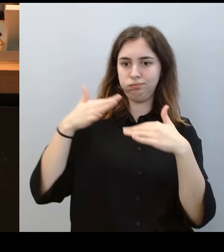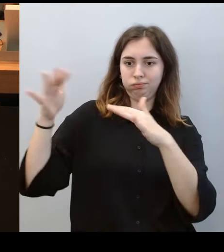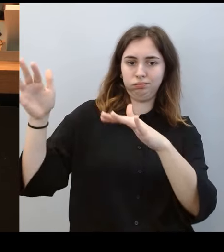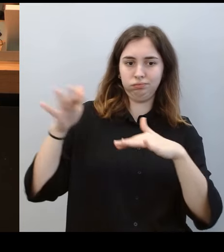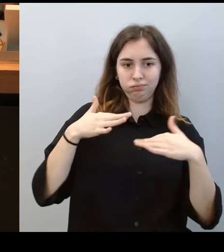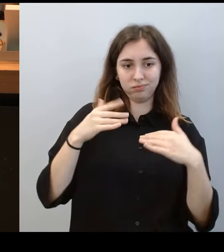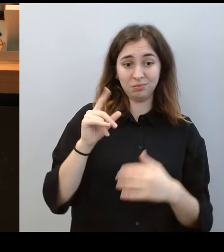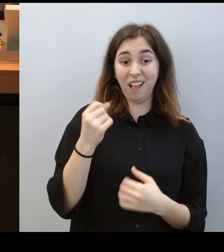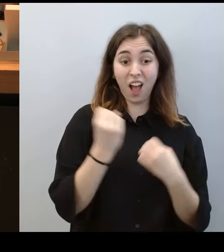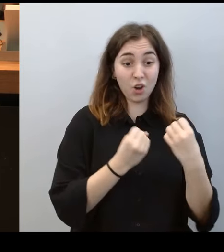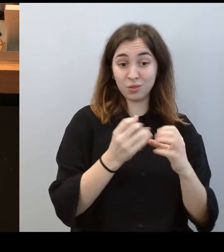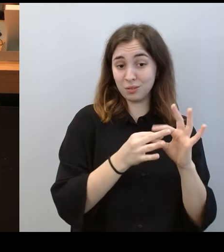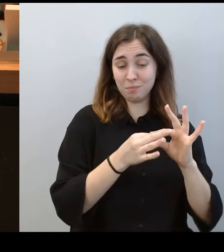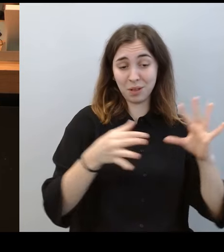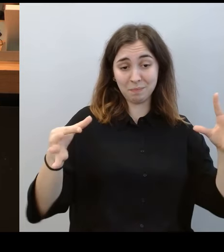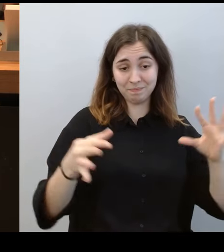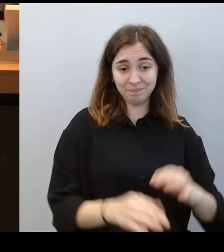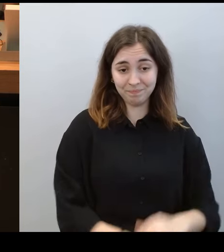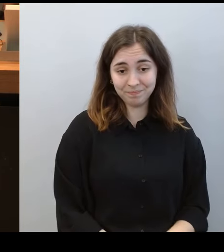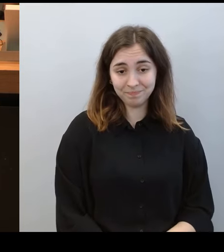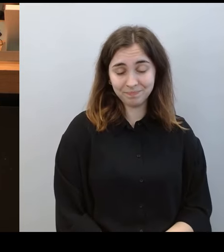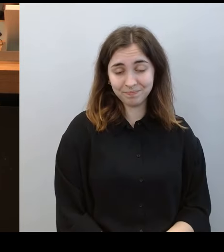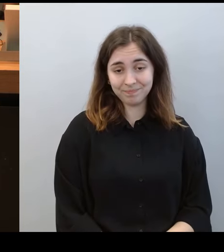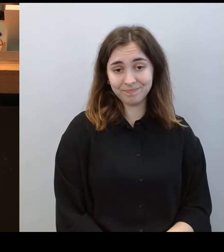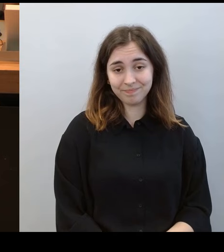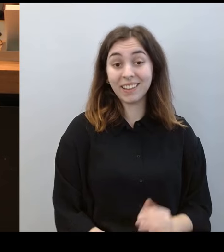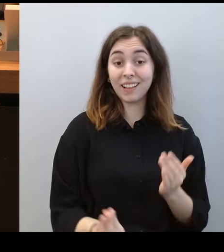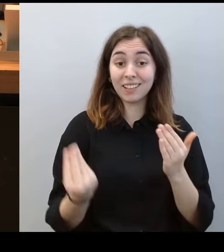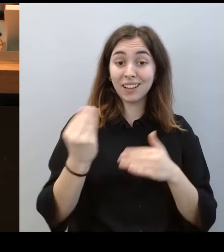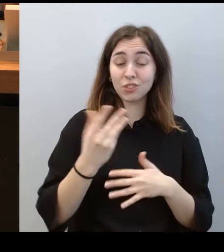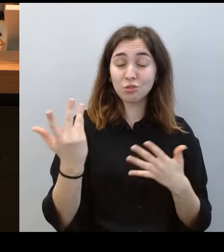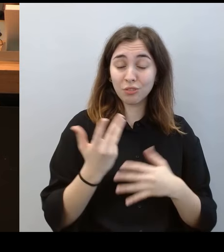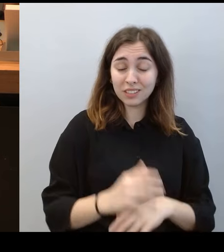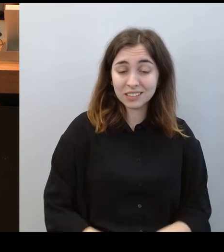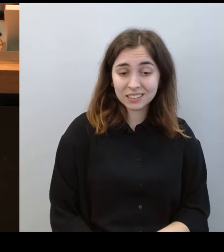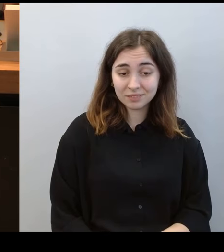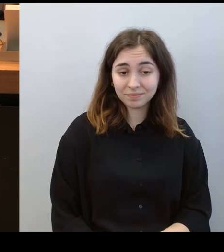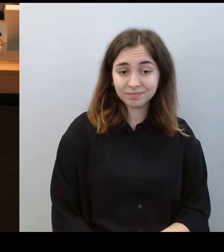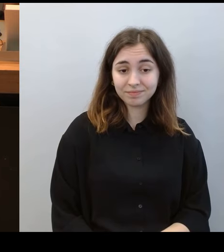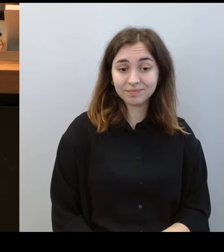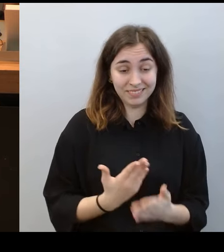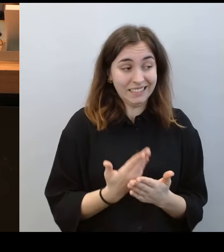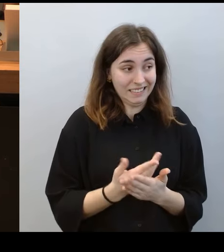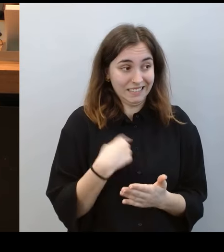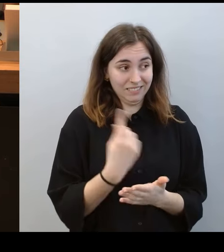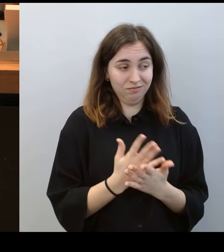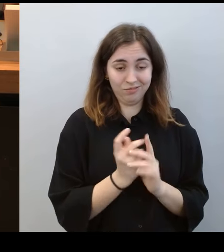aber zusätzlich, meine Damen und Herren. Deshalb jetzt dieser Antrag haben die Entwicklungen der letzten Jahre